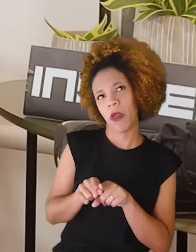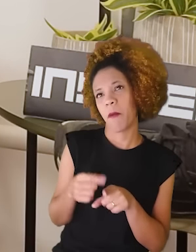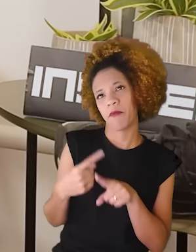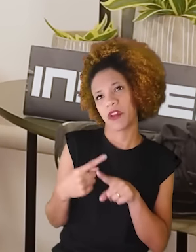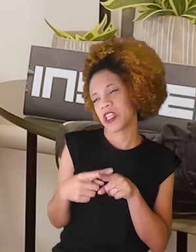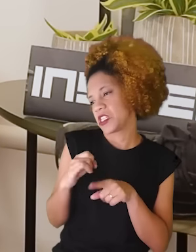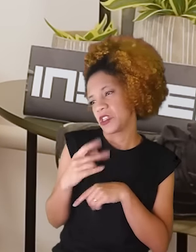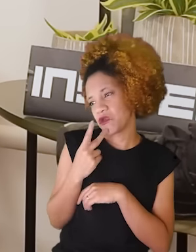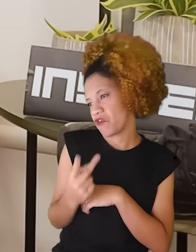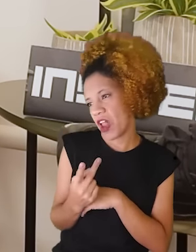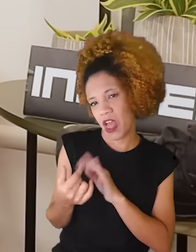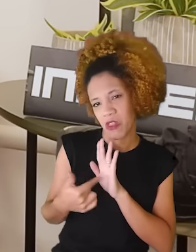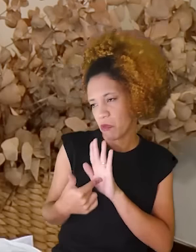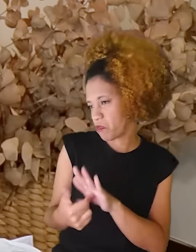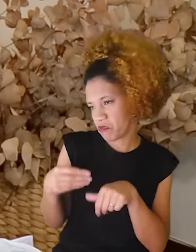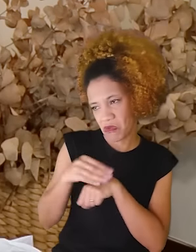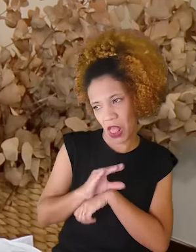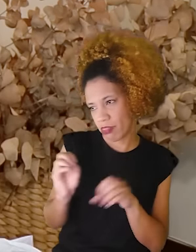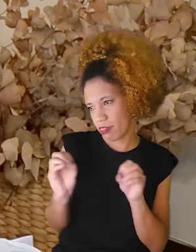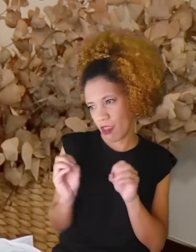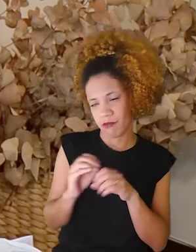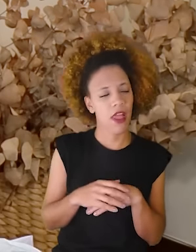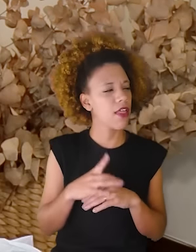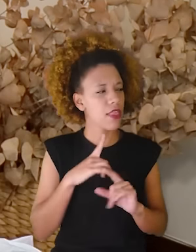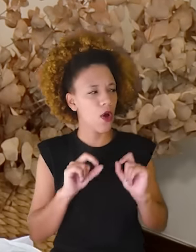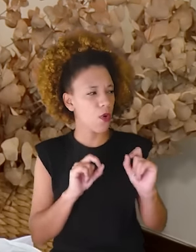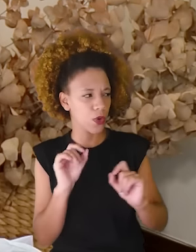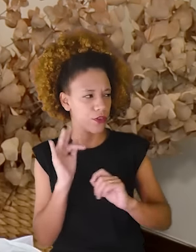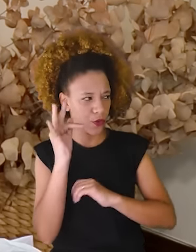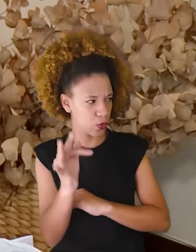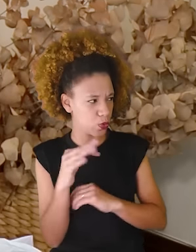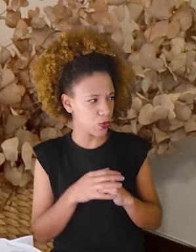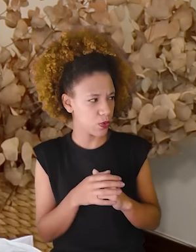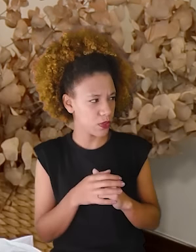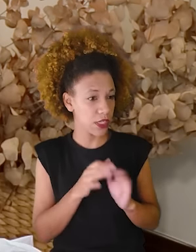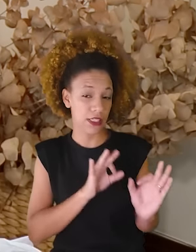falar ele não assiste tá tu tu tu tem coisas pro futuro já que ele não tá assistindo isso